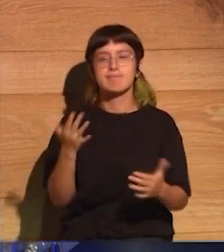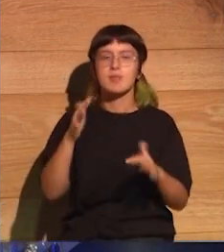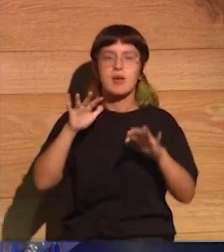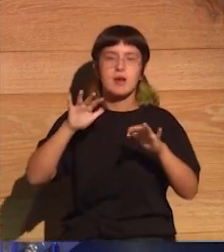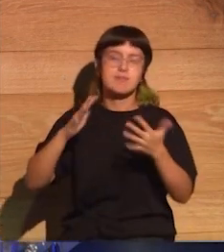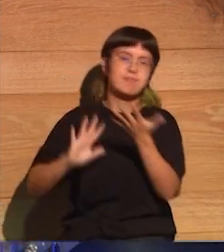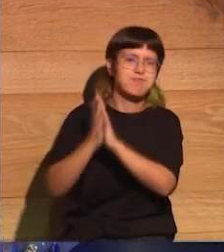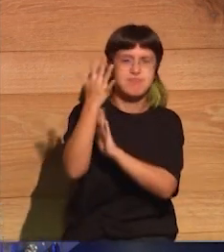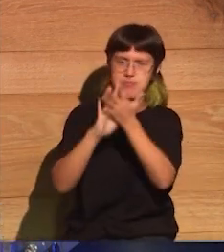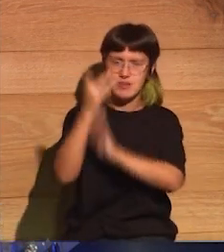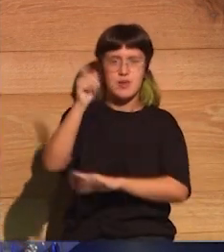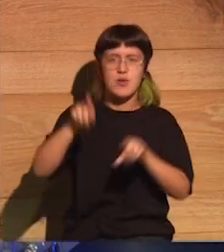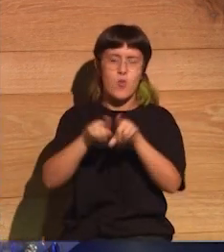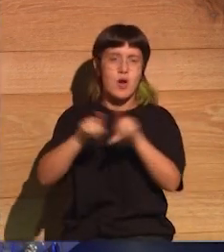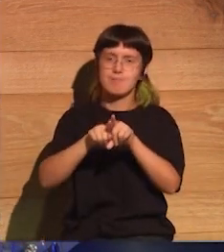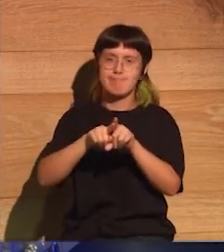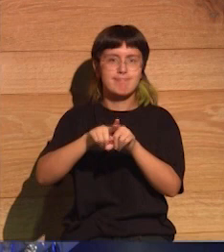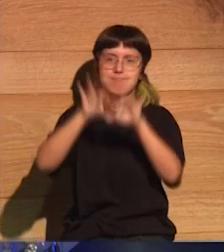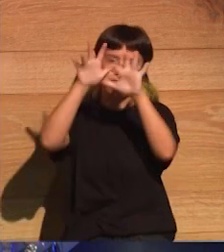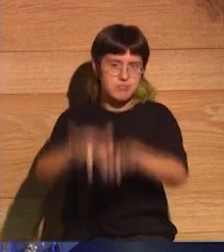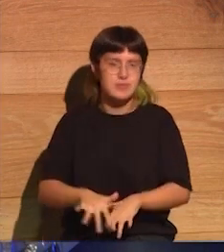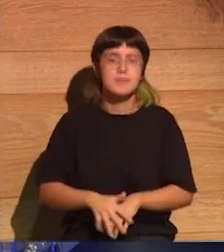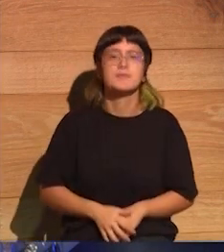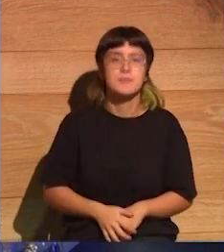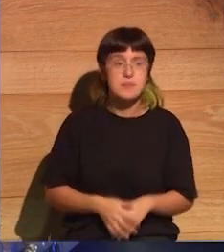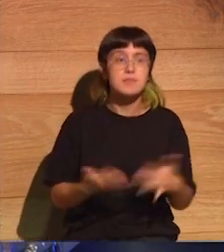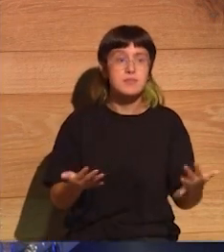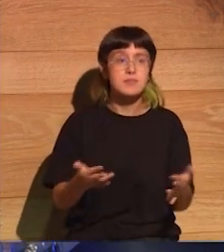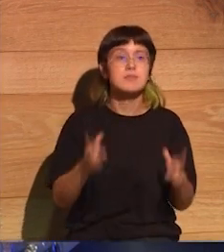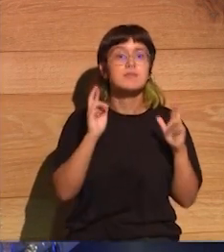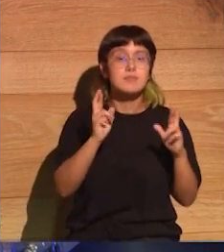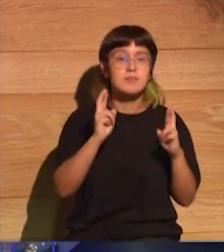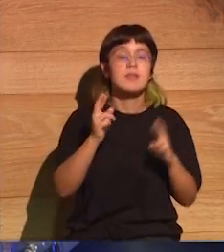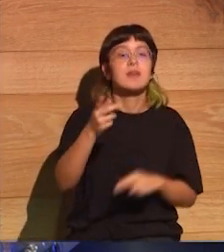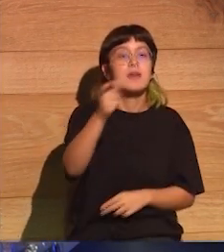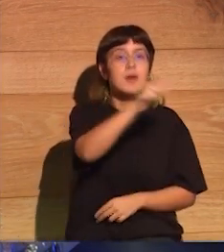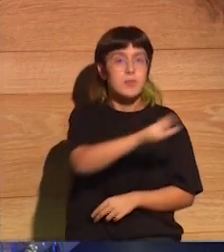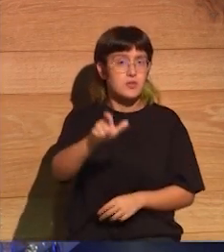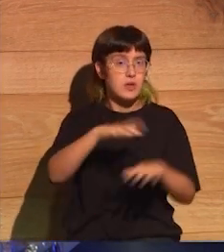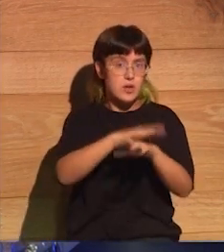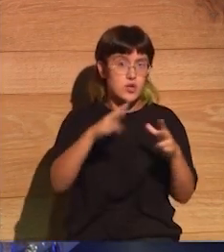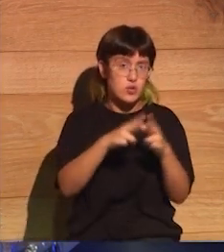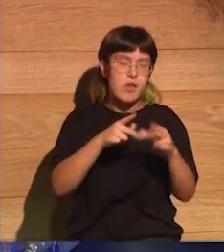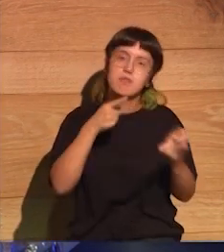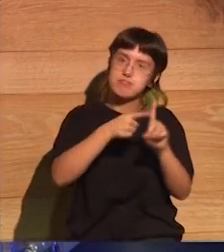De manera que a todos, especialmente a aquellos que sois activos en las redes sociales, os animo a que utilicemos